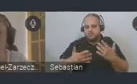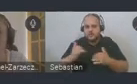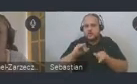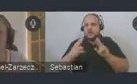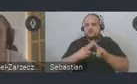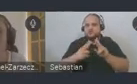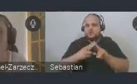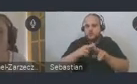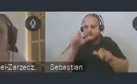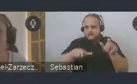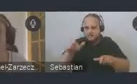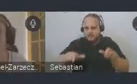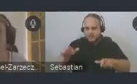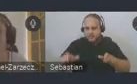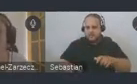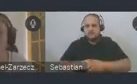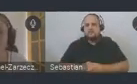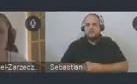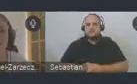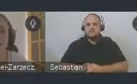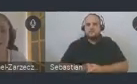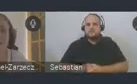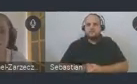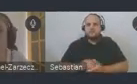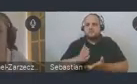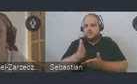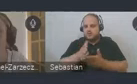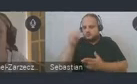czy konsultacje indywidualne z obsługi urządzeń